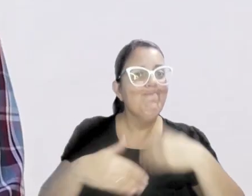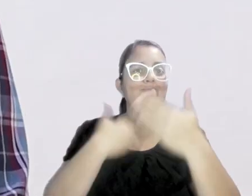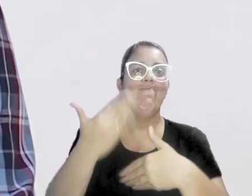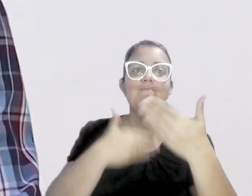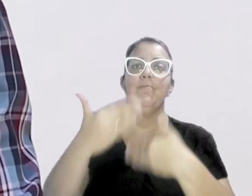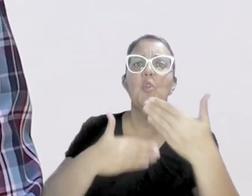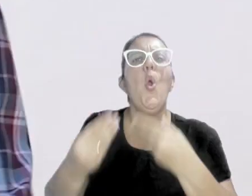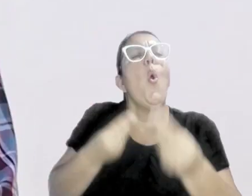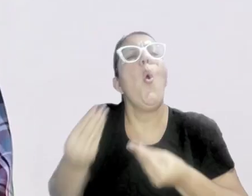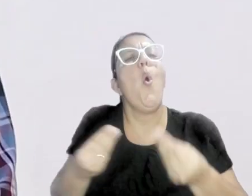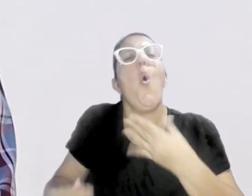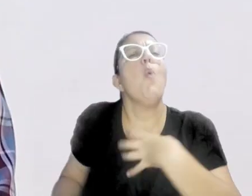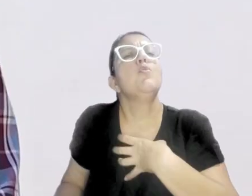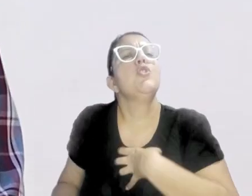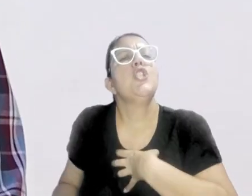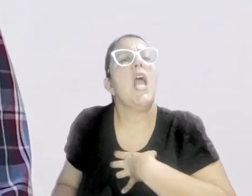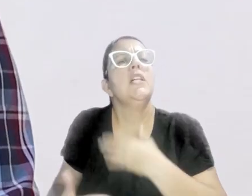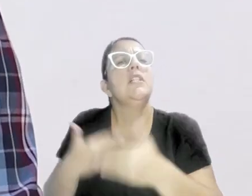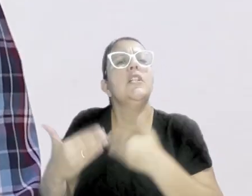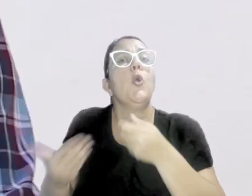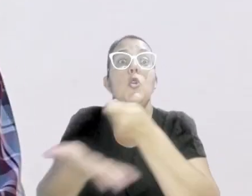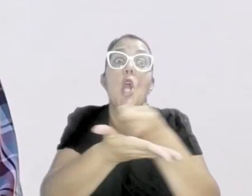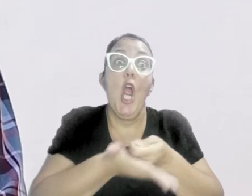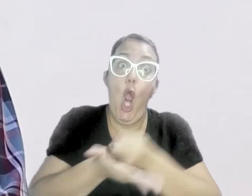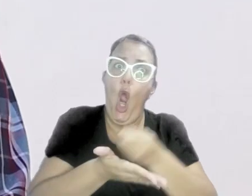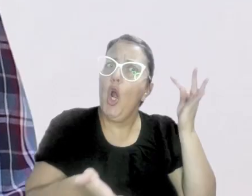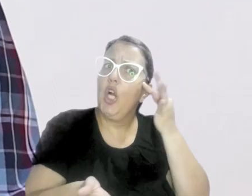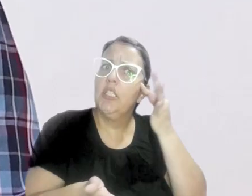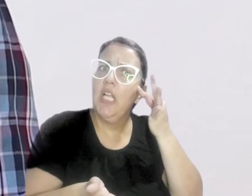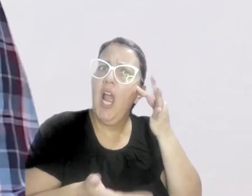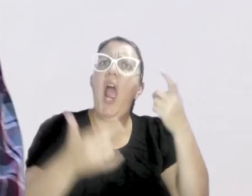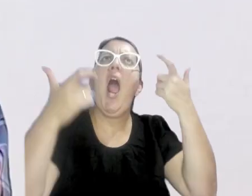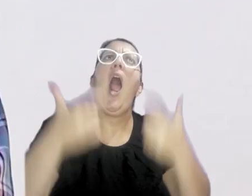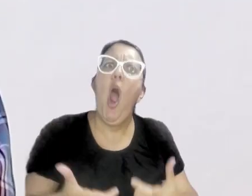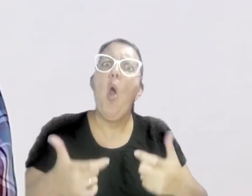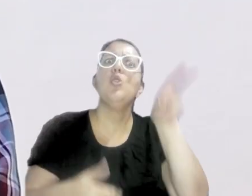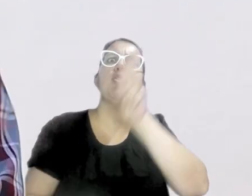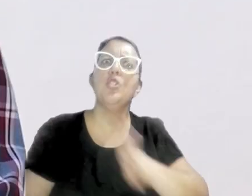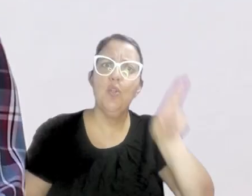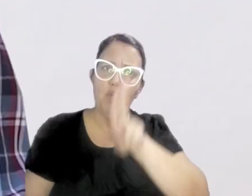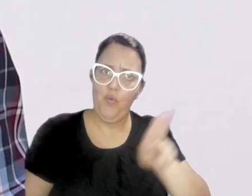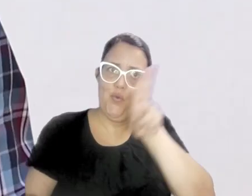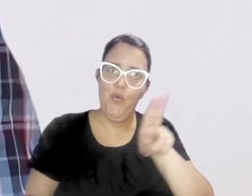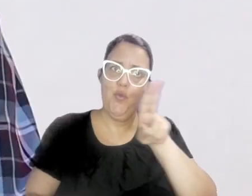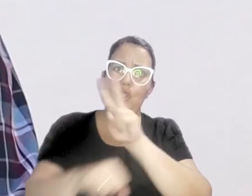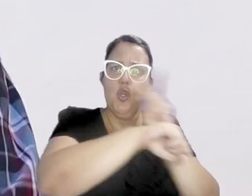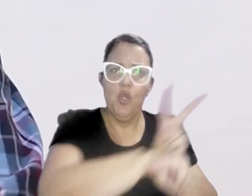Com que bases você vai construir? Com que rigor técnico? Para onde você vai levar, as medidas de monitoramento,